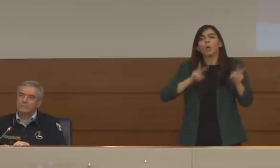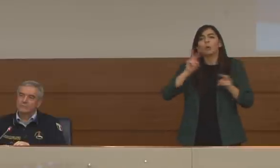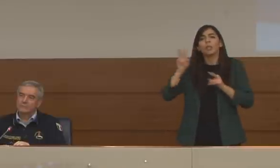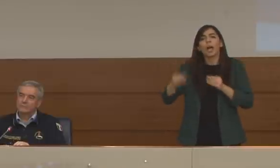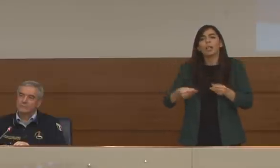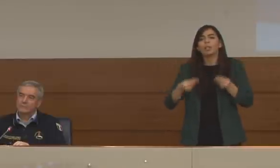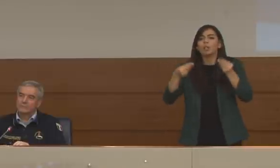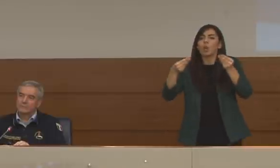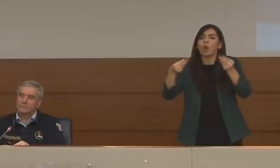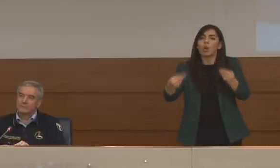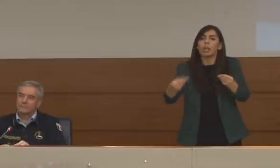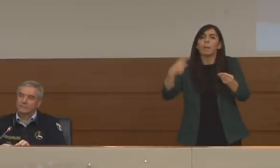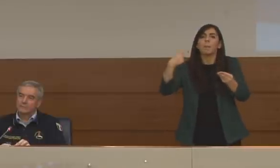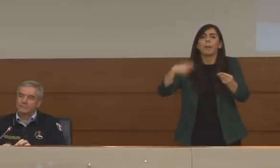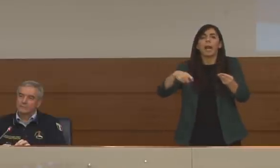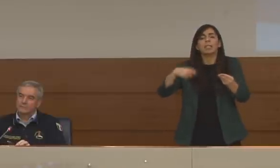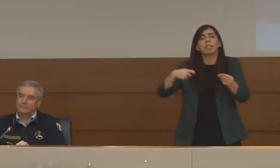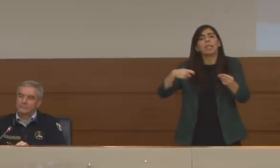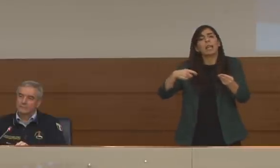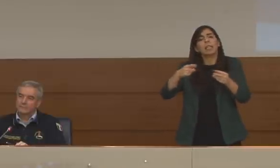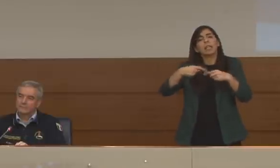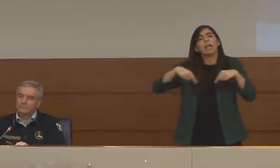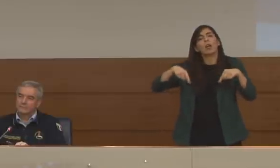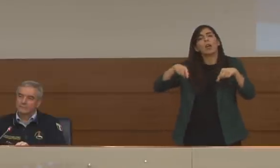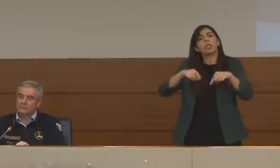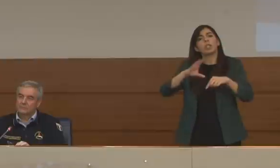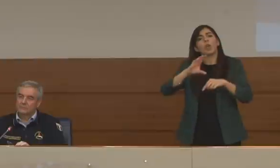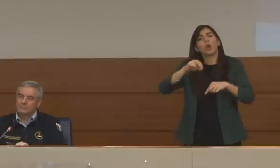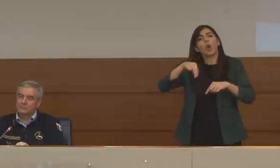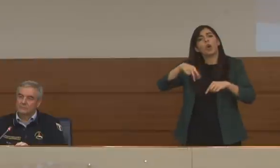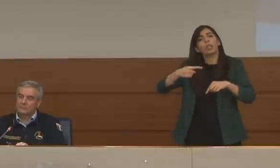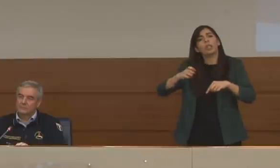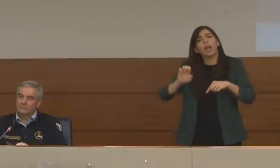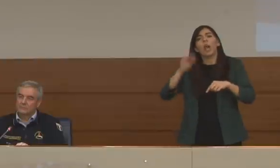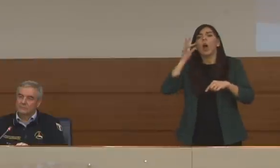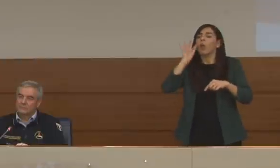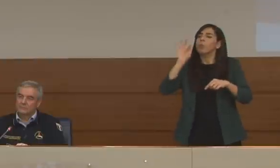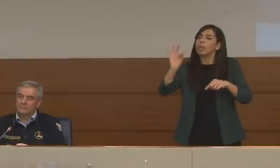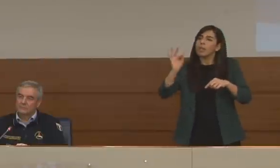Consiglio Conte per decidere se riaprire e in che termini